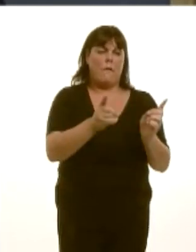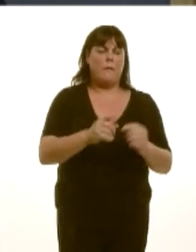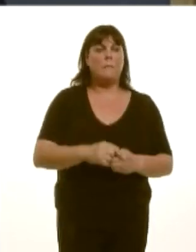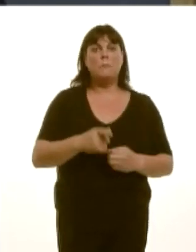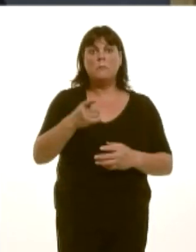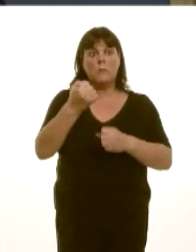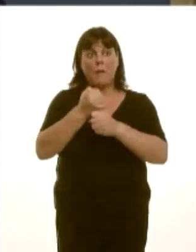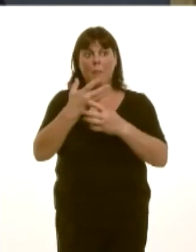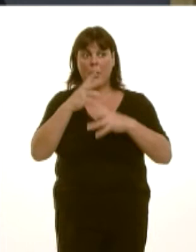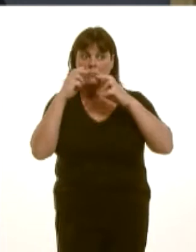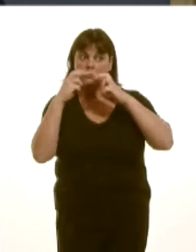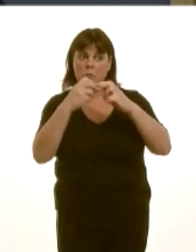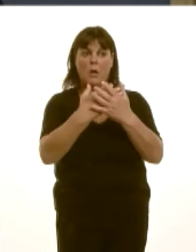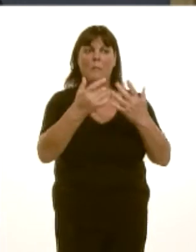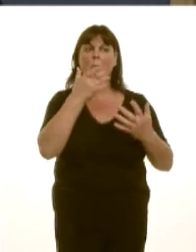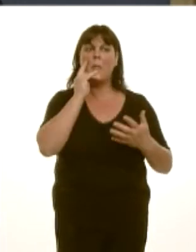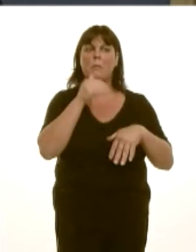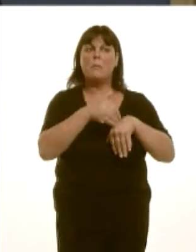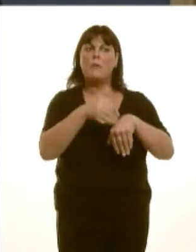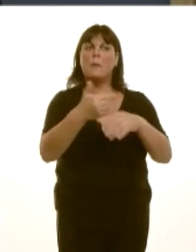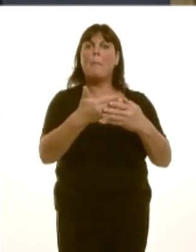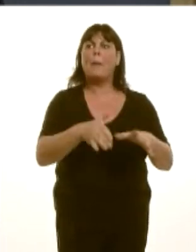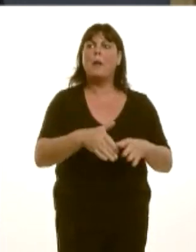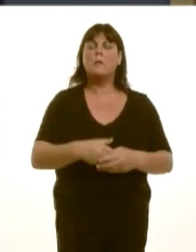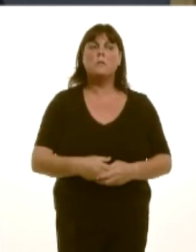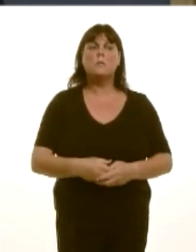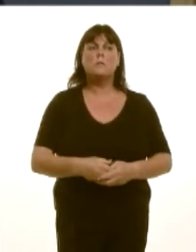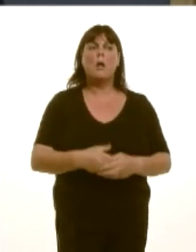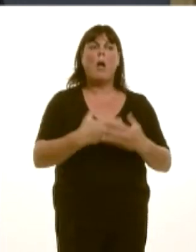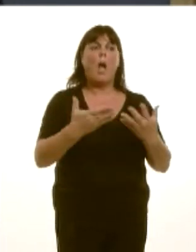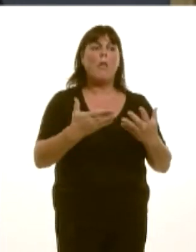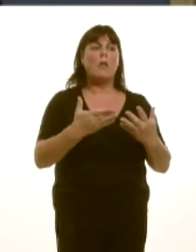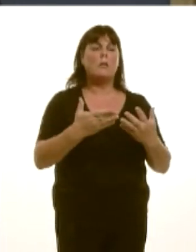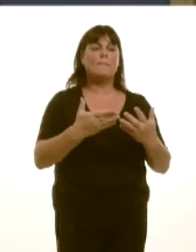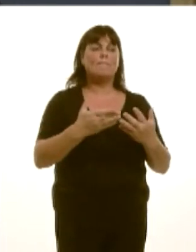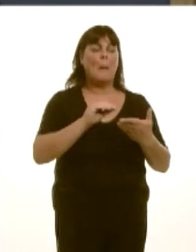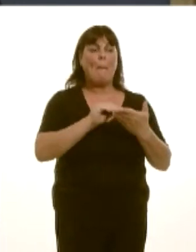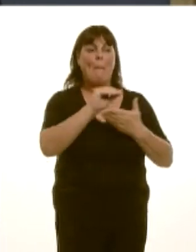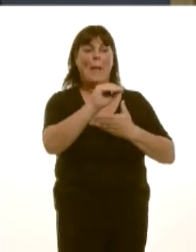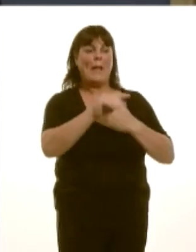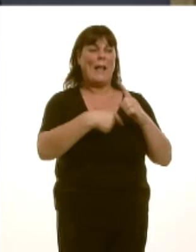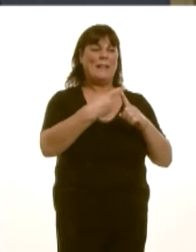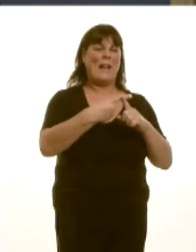ac wedi gorfod symud oherwydd y dreth hon, a beth yw’r gost a’r golled i Gymru o’r dreth arbennig hon?